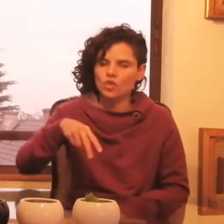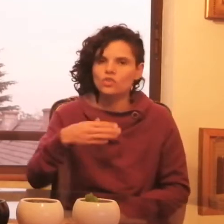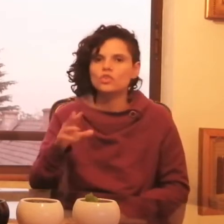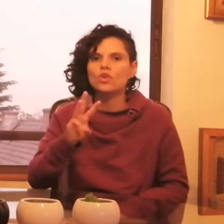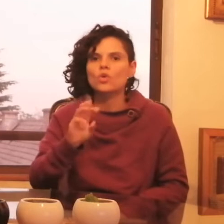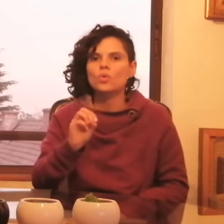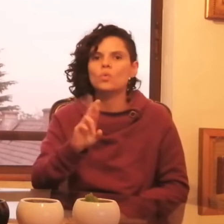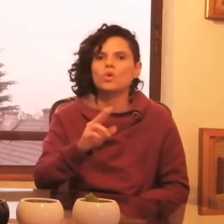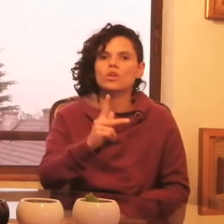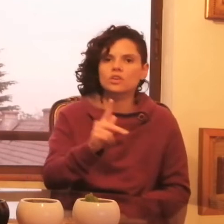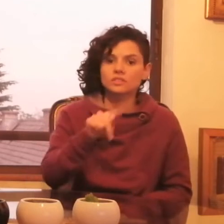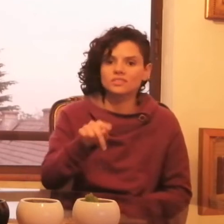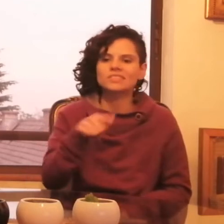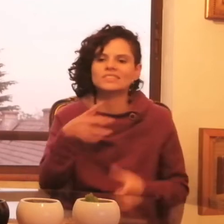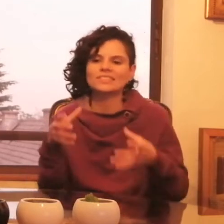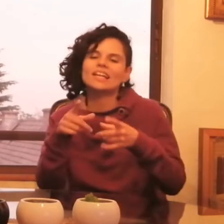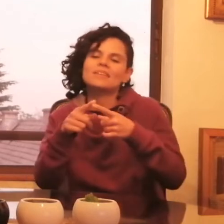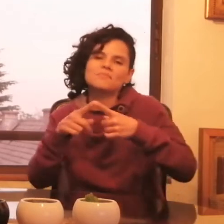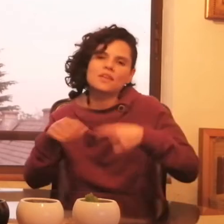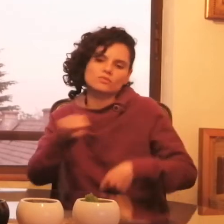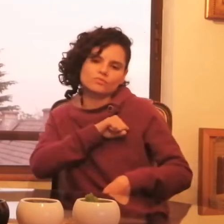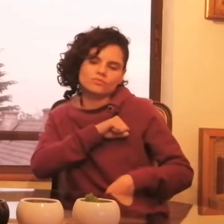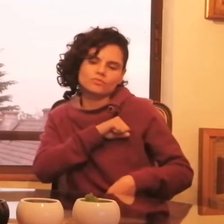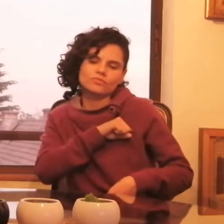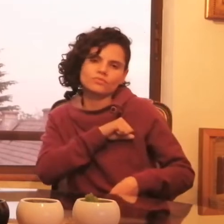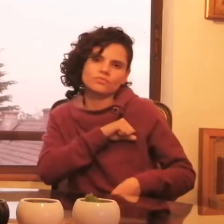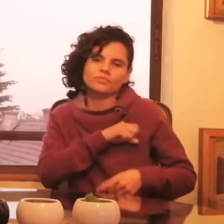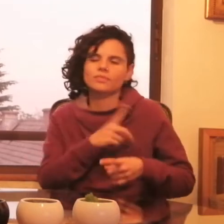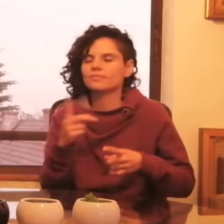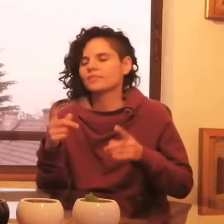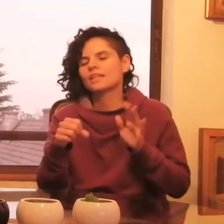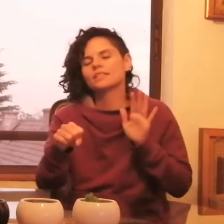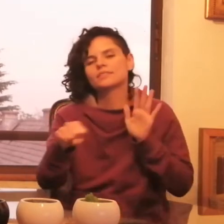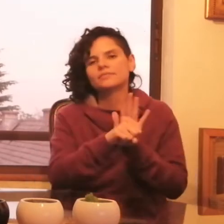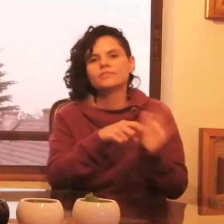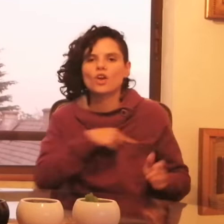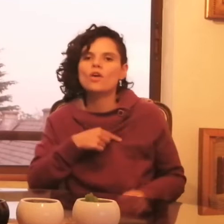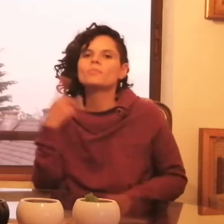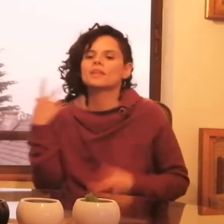como estudio sala de ensayo y todo bacán la experiencia , te metiste en el mundo del rock, del metal,